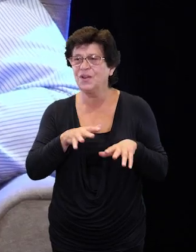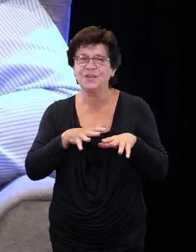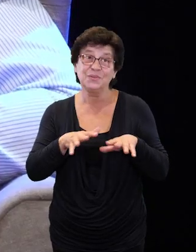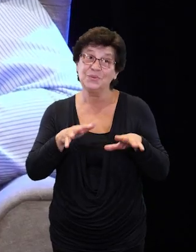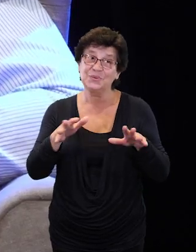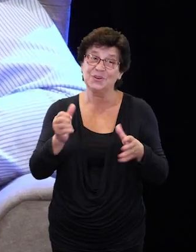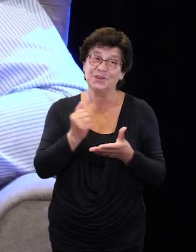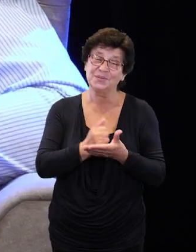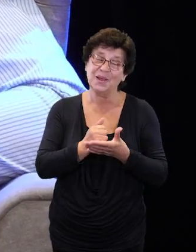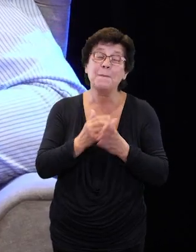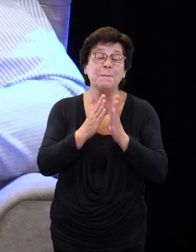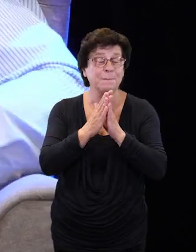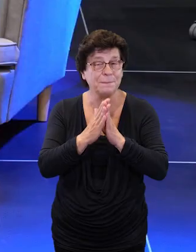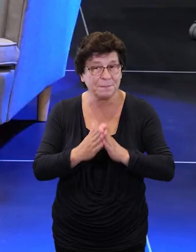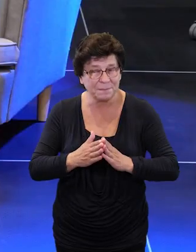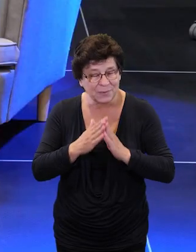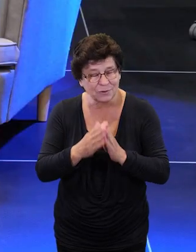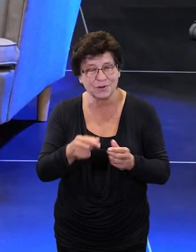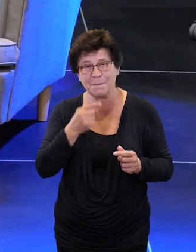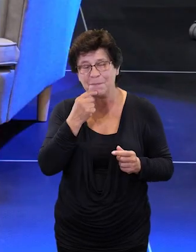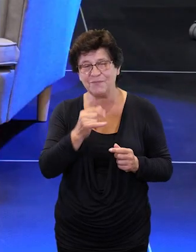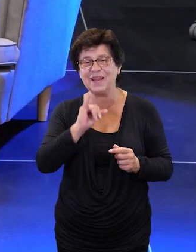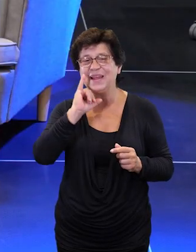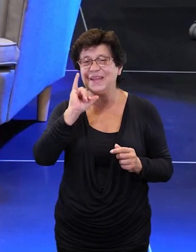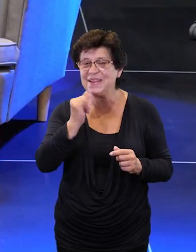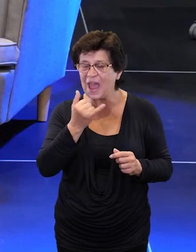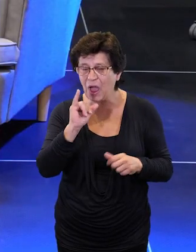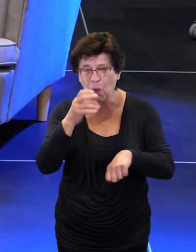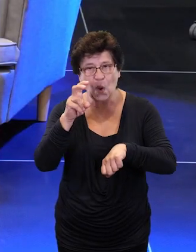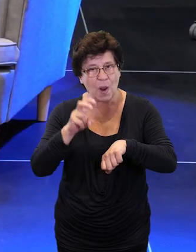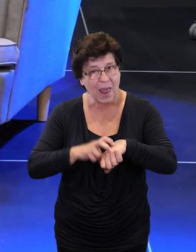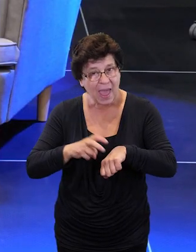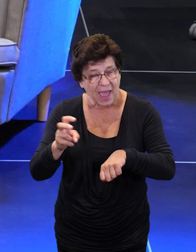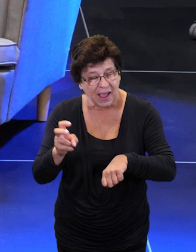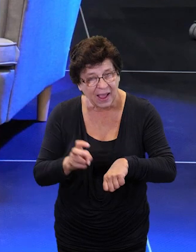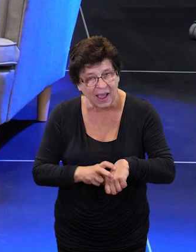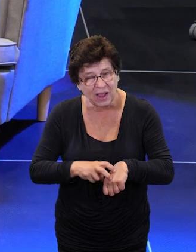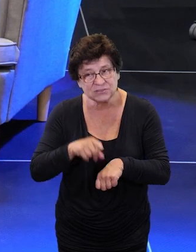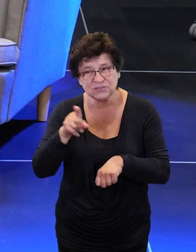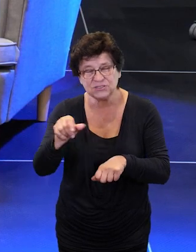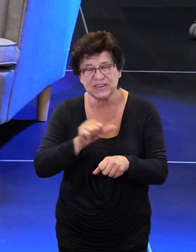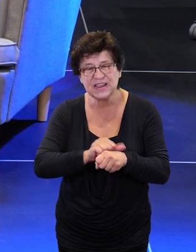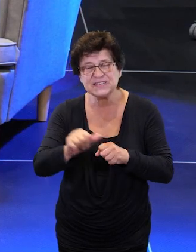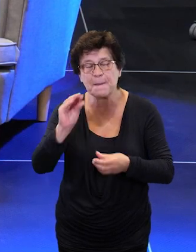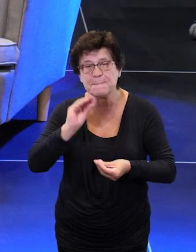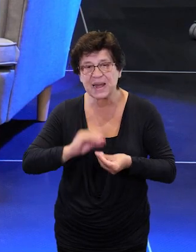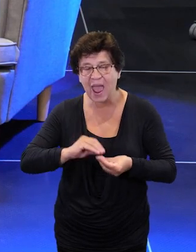Ale pan jako lekarz i jako praktyk wielu rzeczy doświadcza,